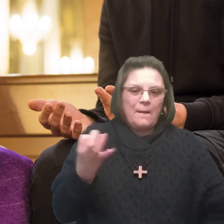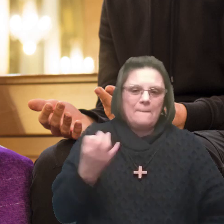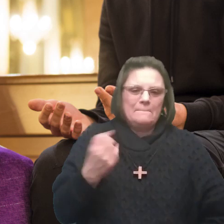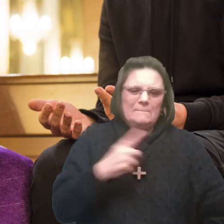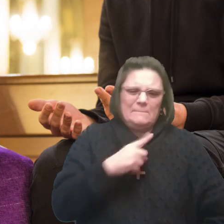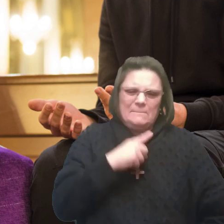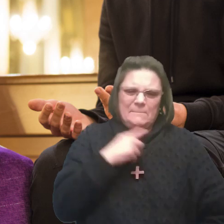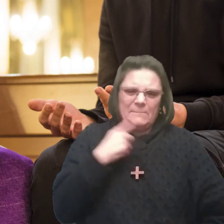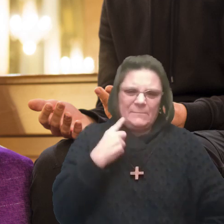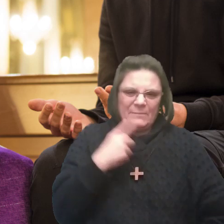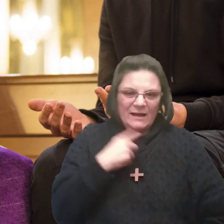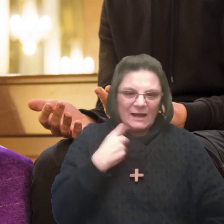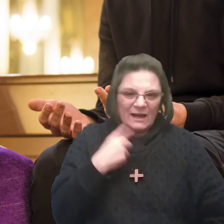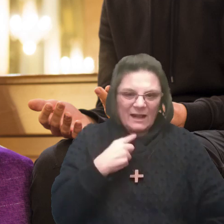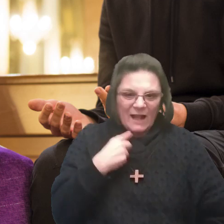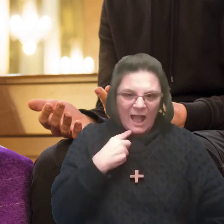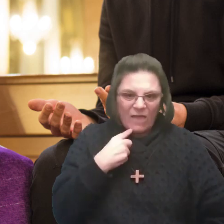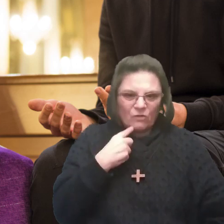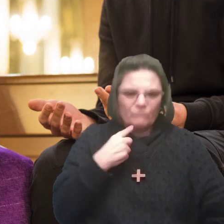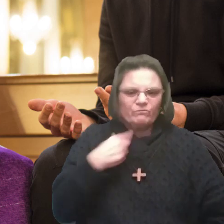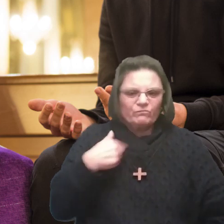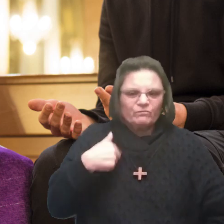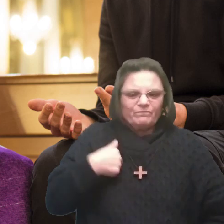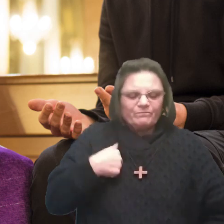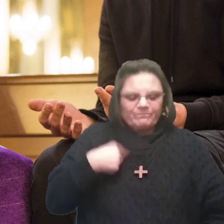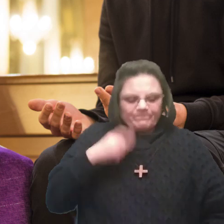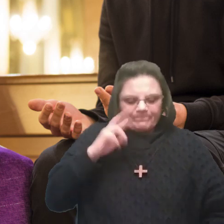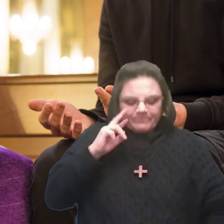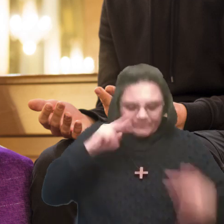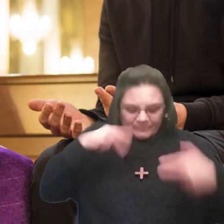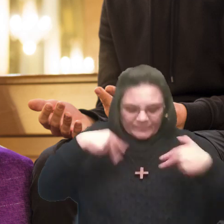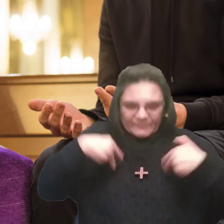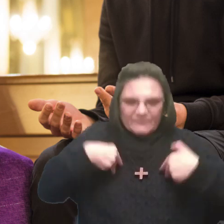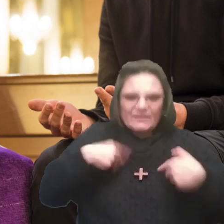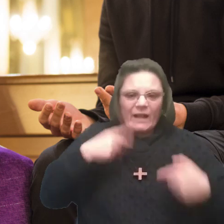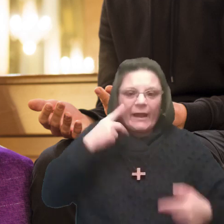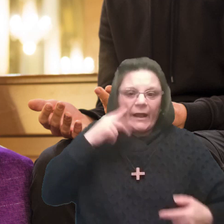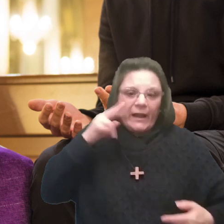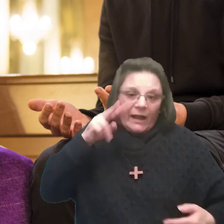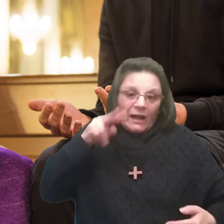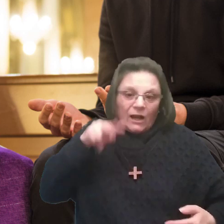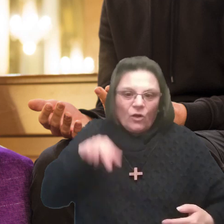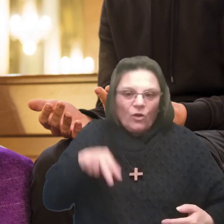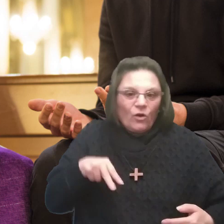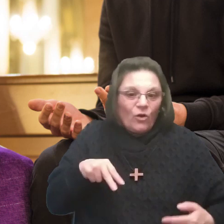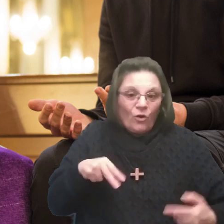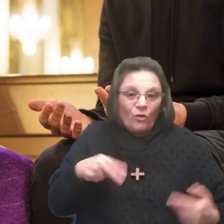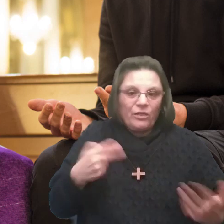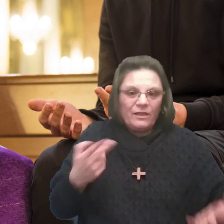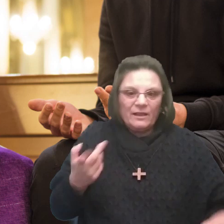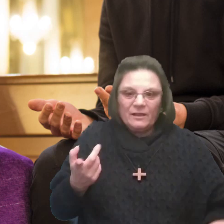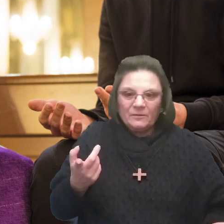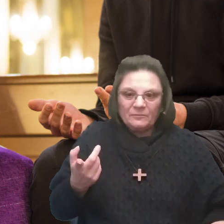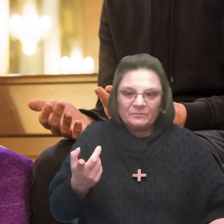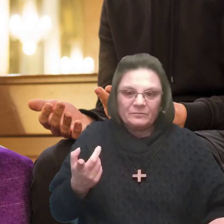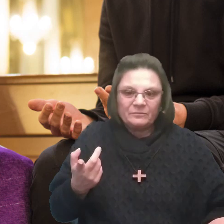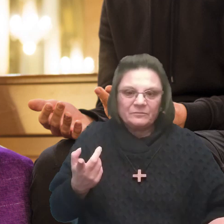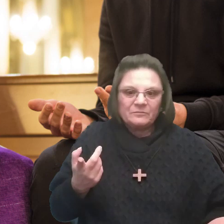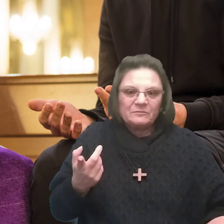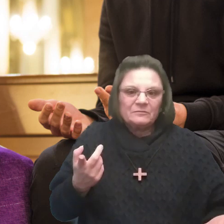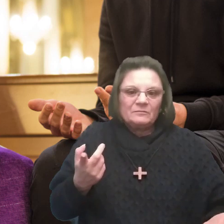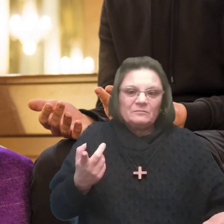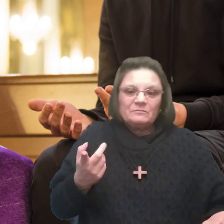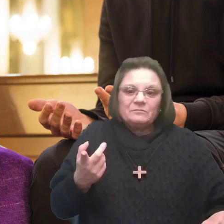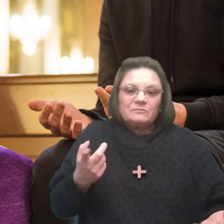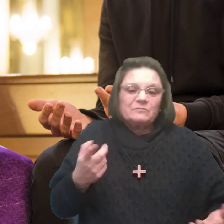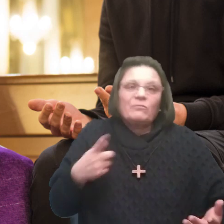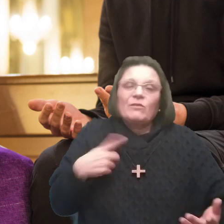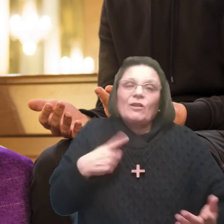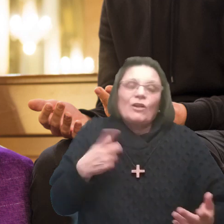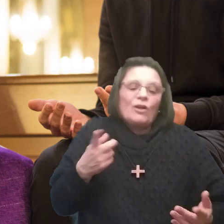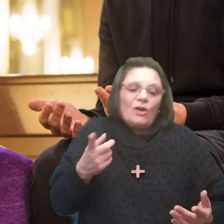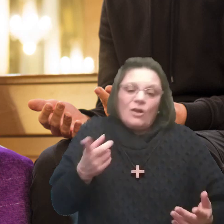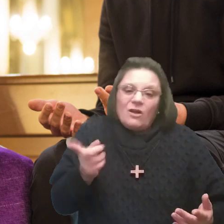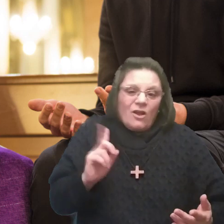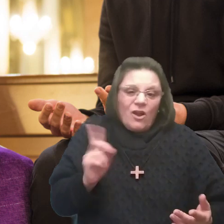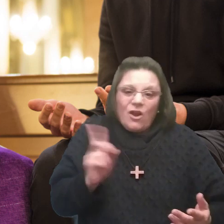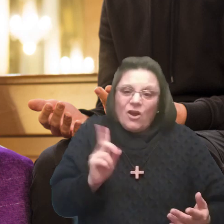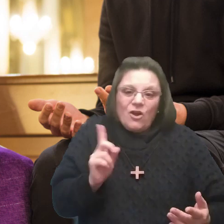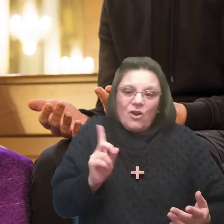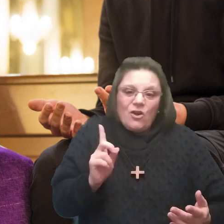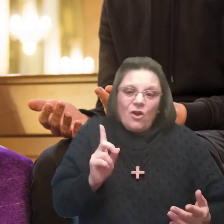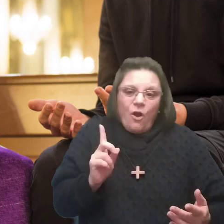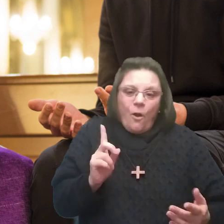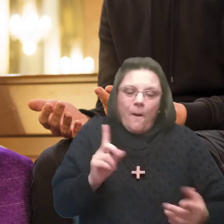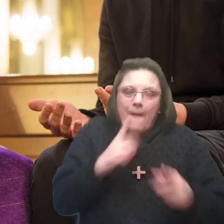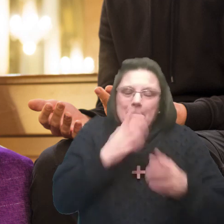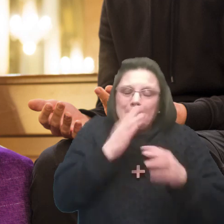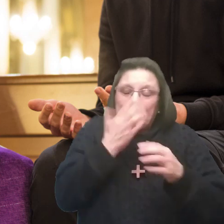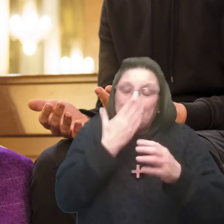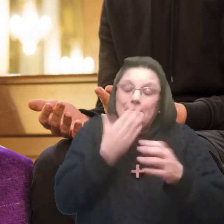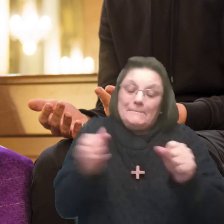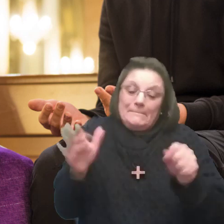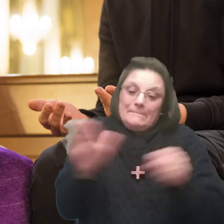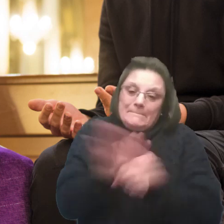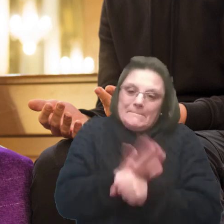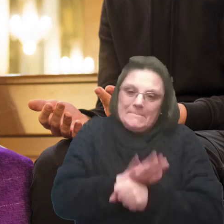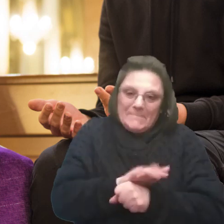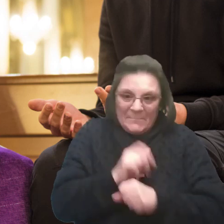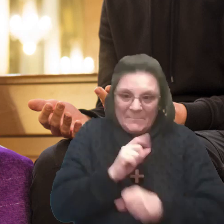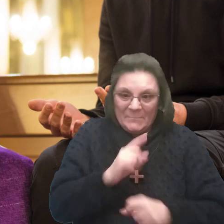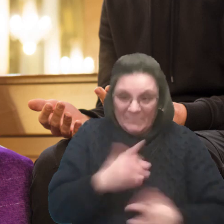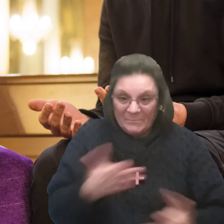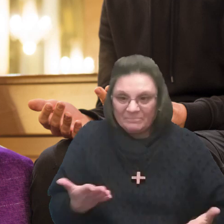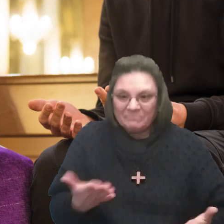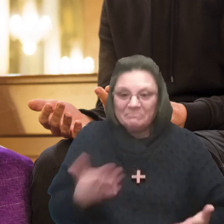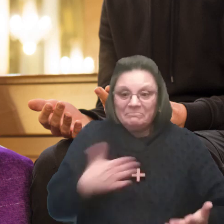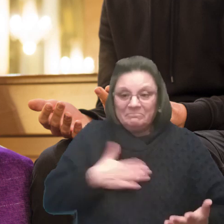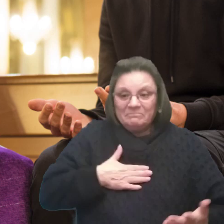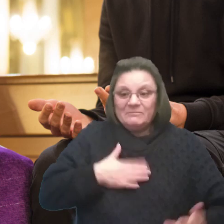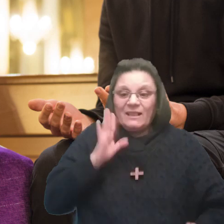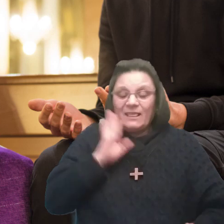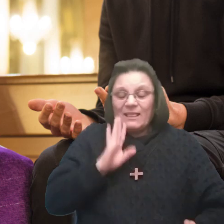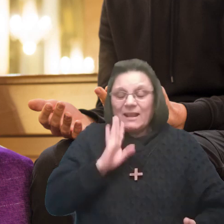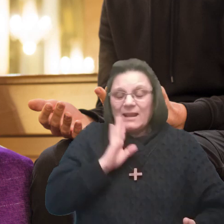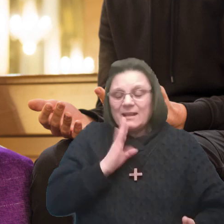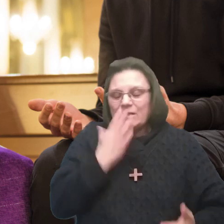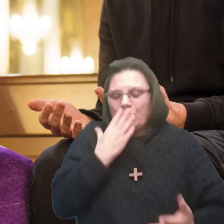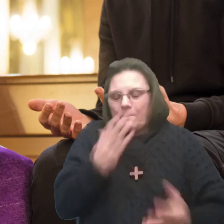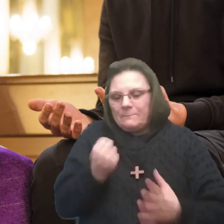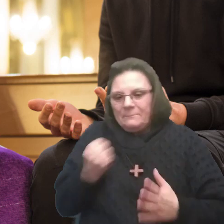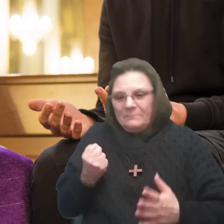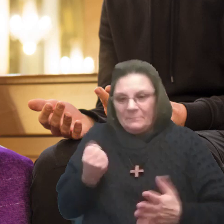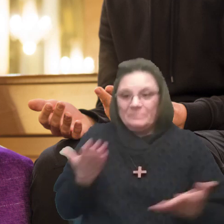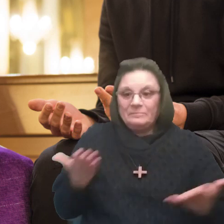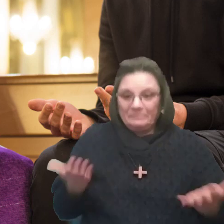Había pecado, lo reconocí, no te encubrí mi delito;